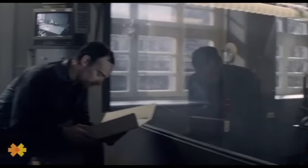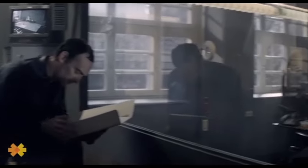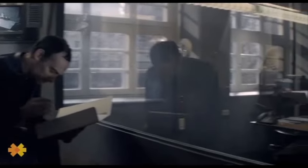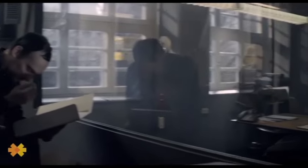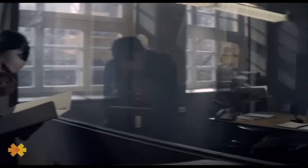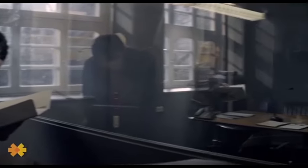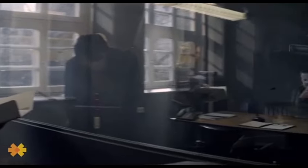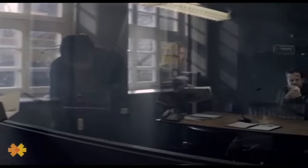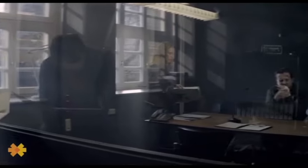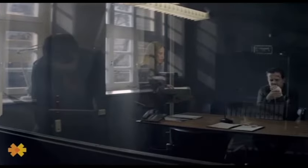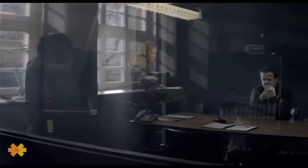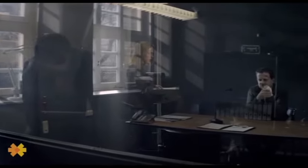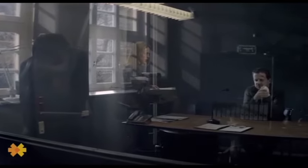(Frau) Woher kennen Sie ihn?